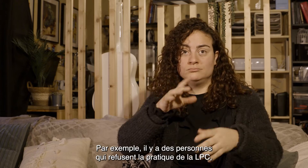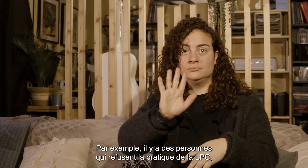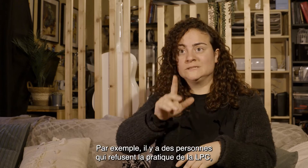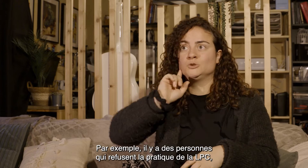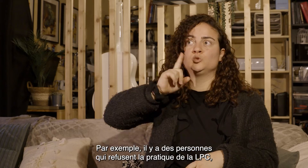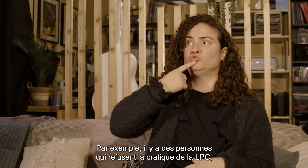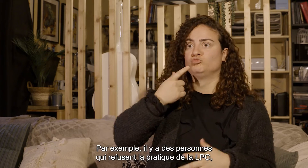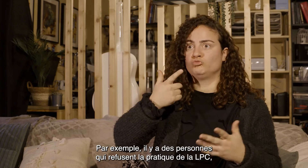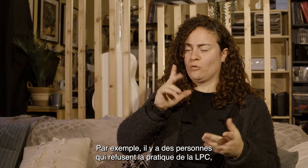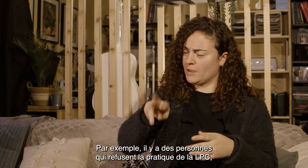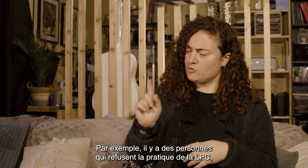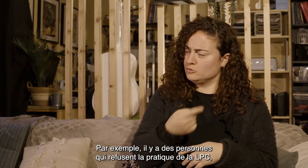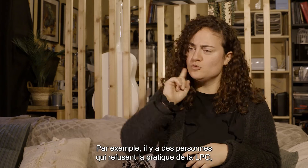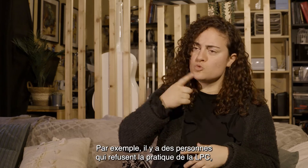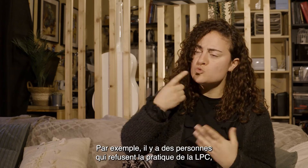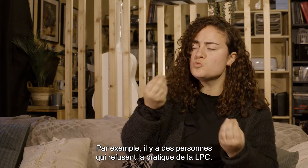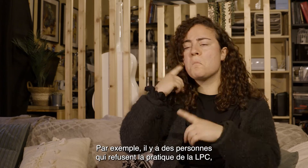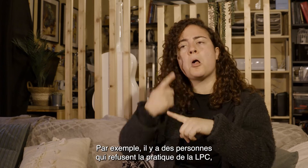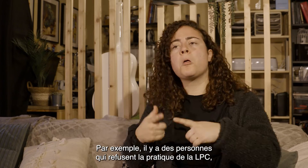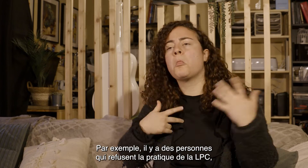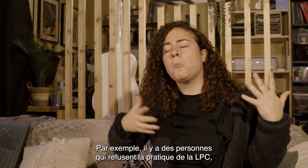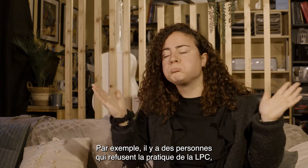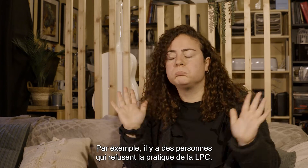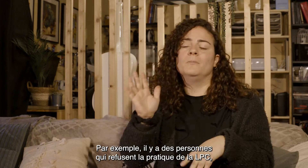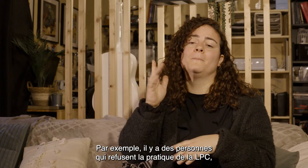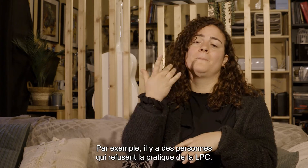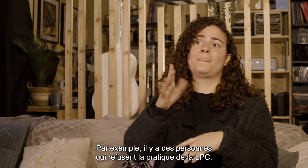Par exemple, il y a des personnes qui refusent la pratique de la LPC,